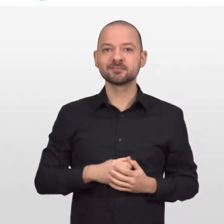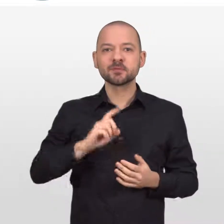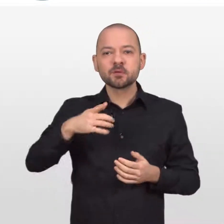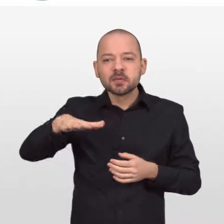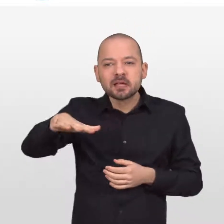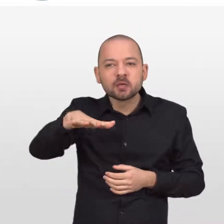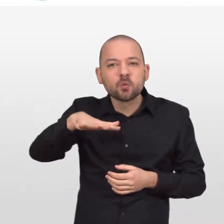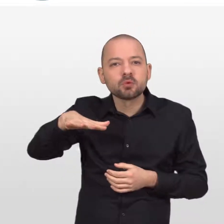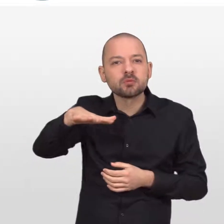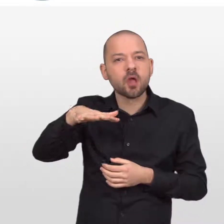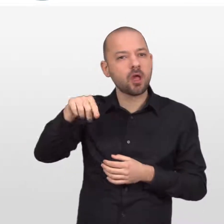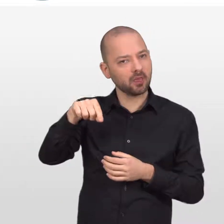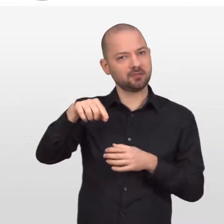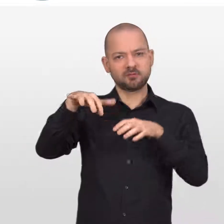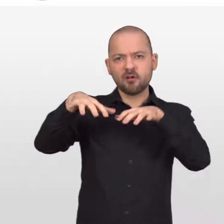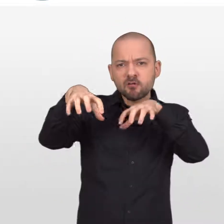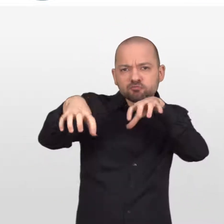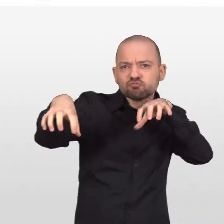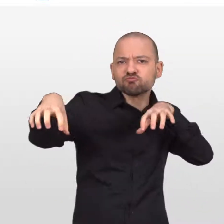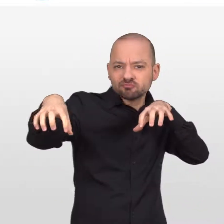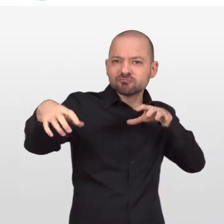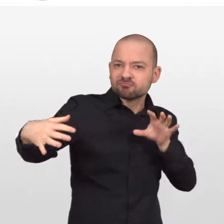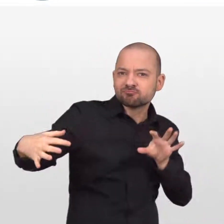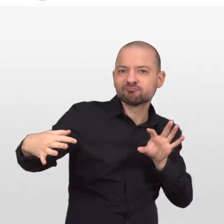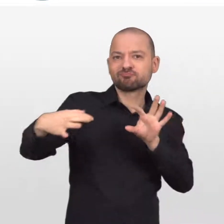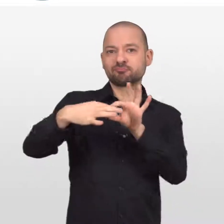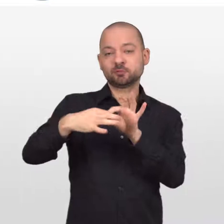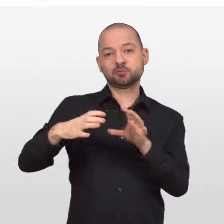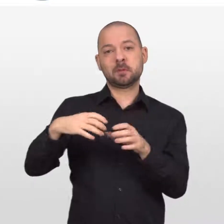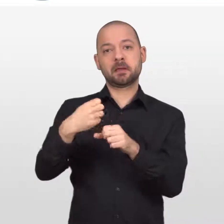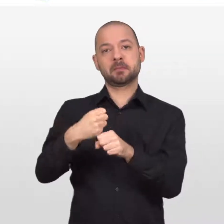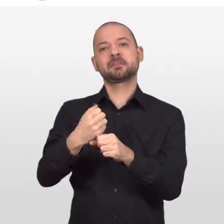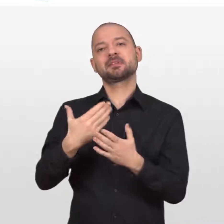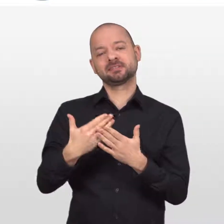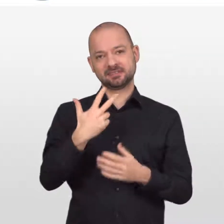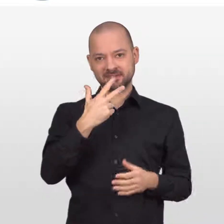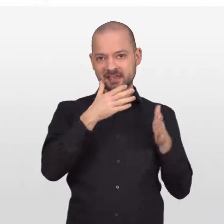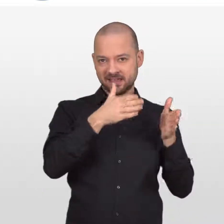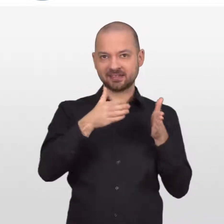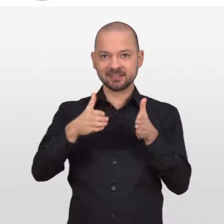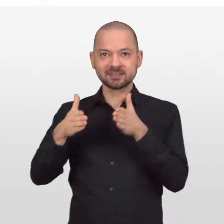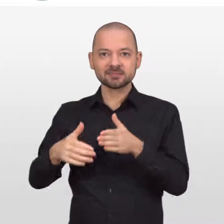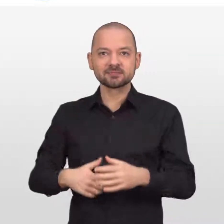und die interregionale Zusammenarbeit. a meziregionální spolupráci.